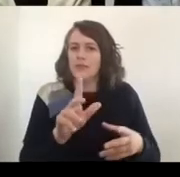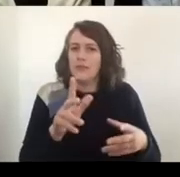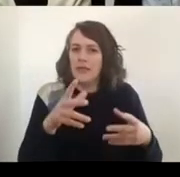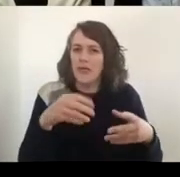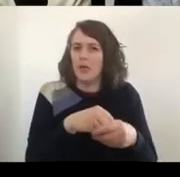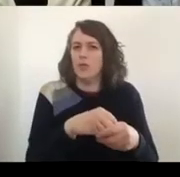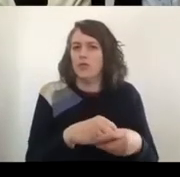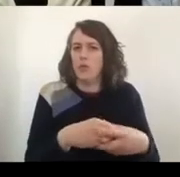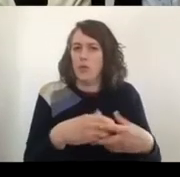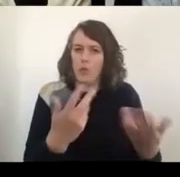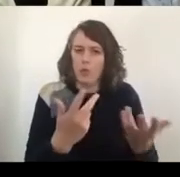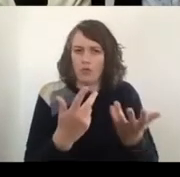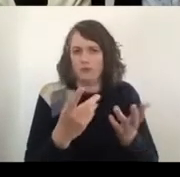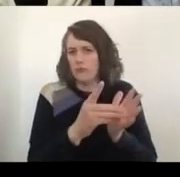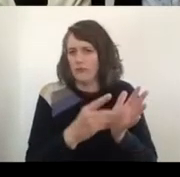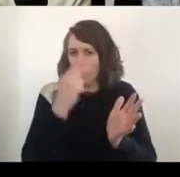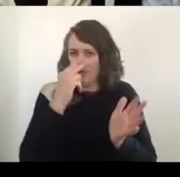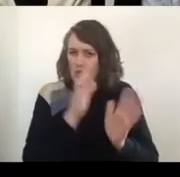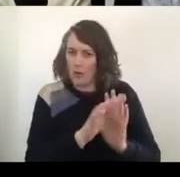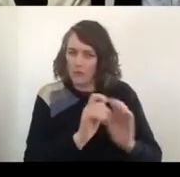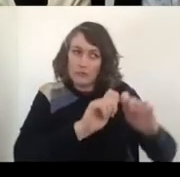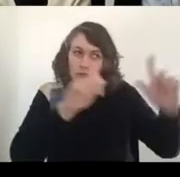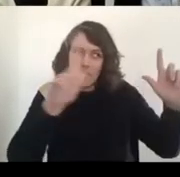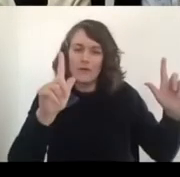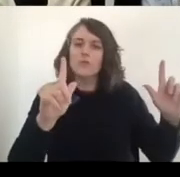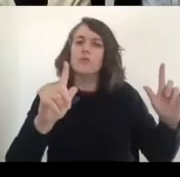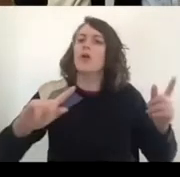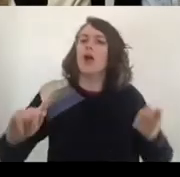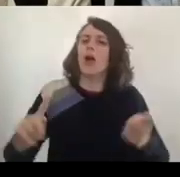ganz kurz vorstellen? Damit wir einen Eindruck bekommen, was ist denn QueerNet Rheinland-Pfalz.